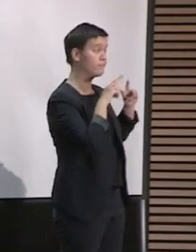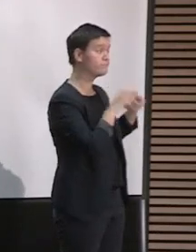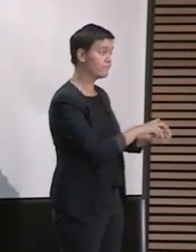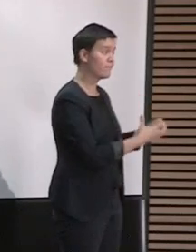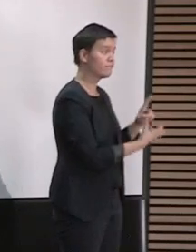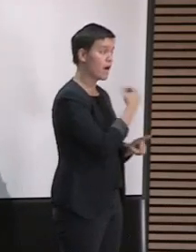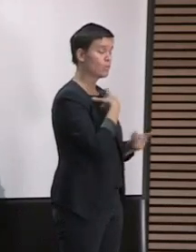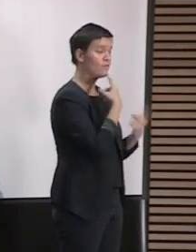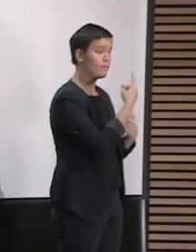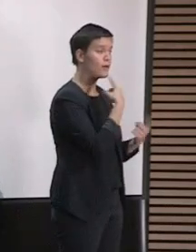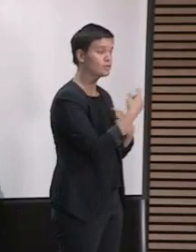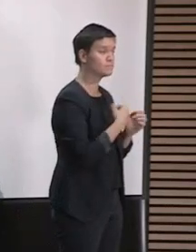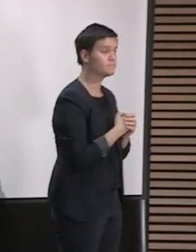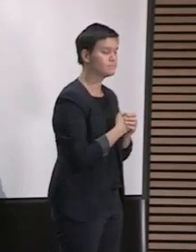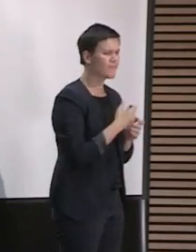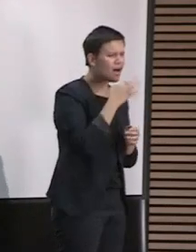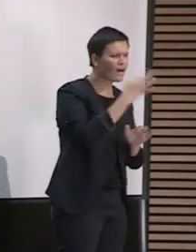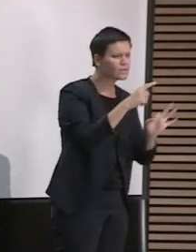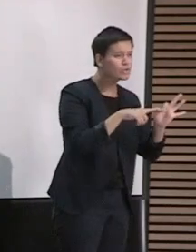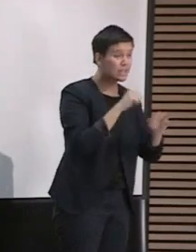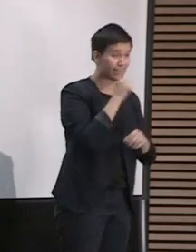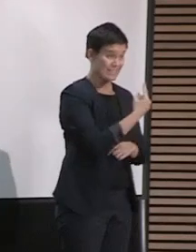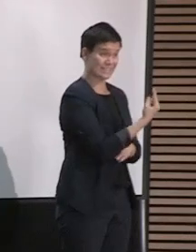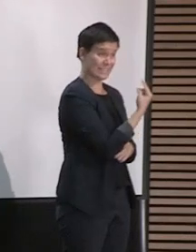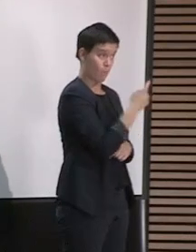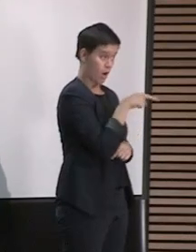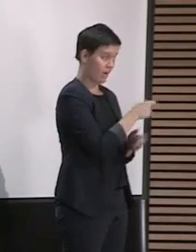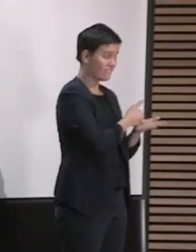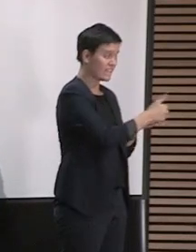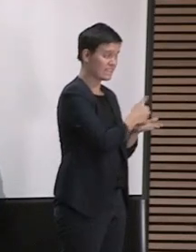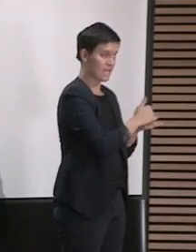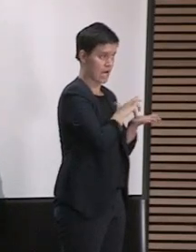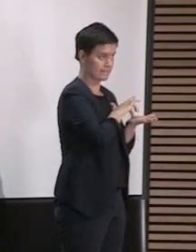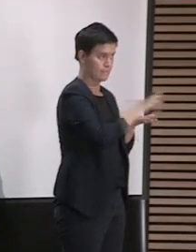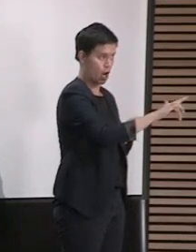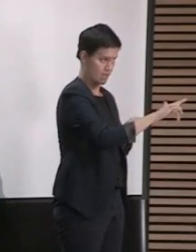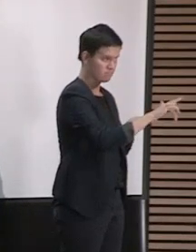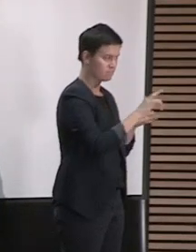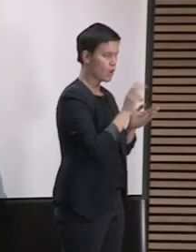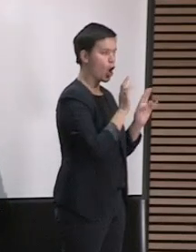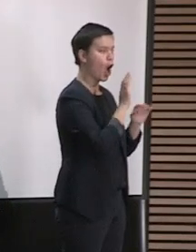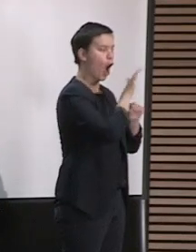a Middlemore kei te raru a miihini tukatuka? CAROLINE